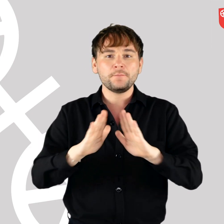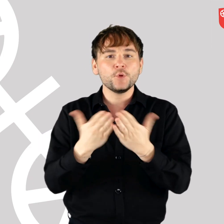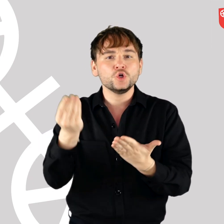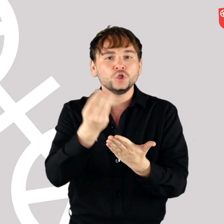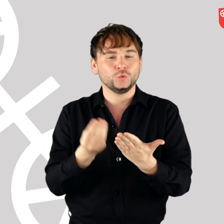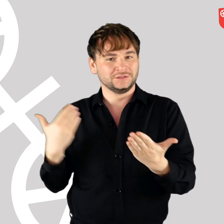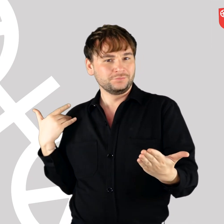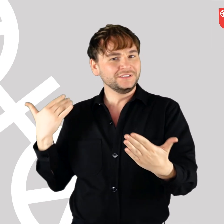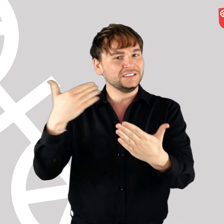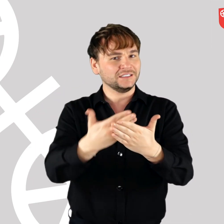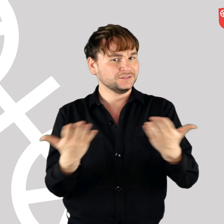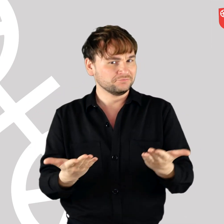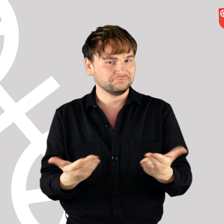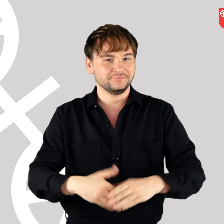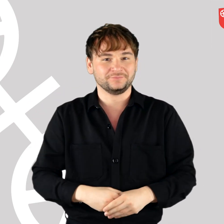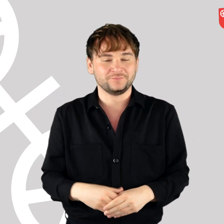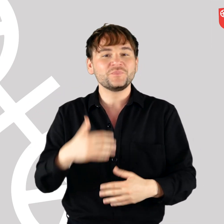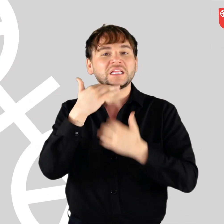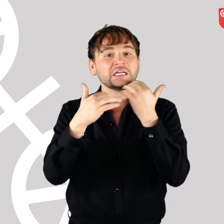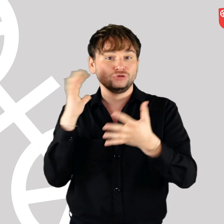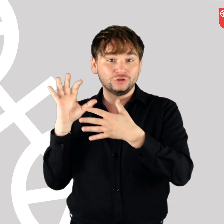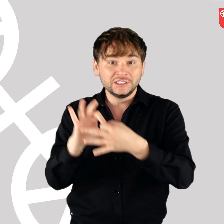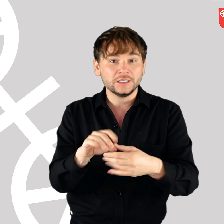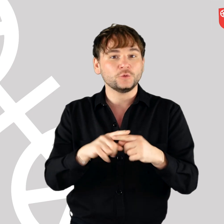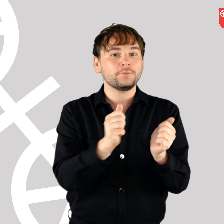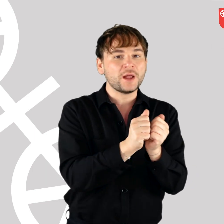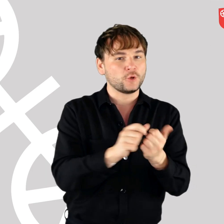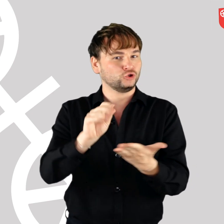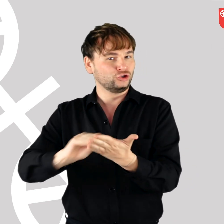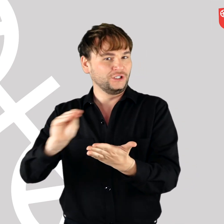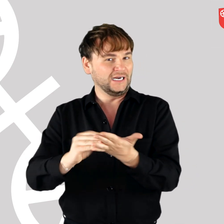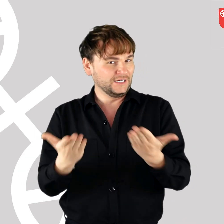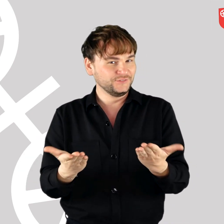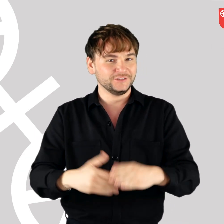über die Buchkunst vieler Jahrhunderte, über die Geschichte des Papiers und der Schrift,